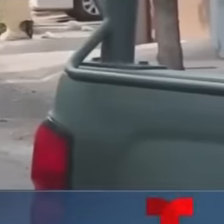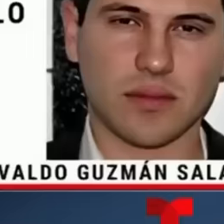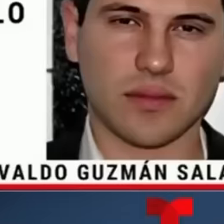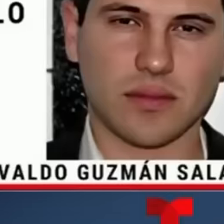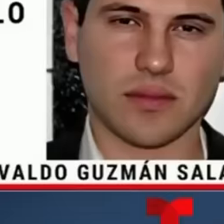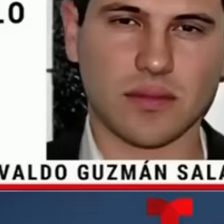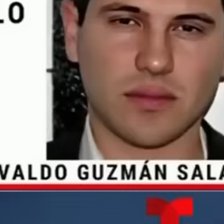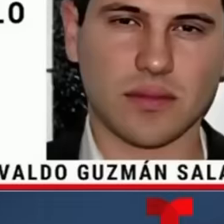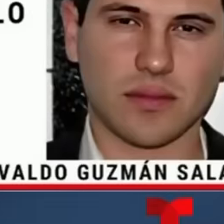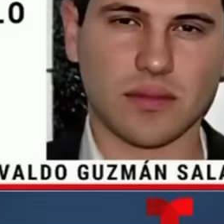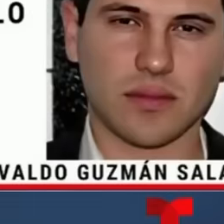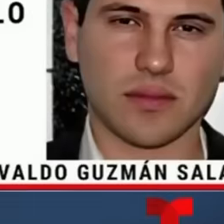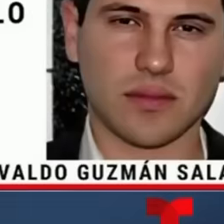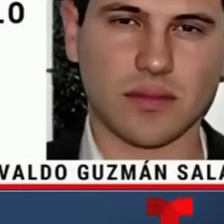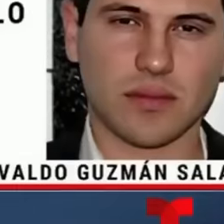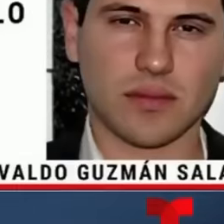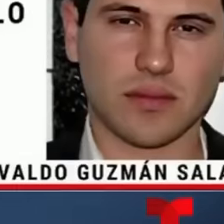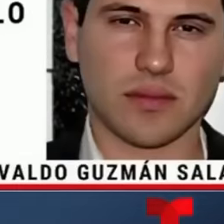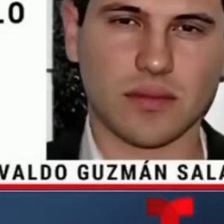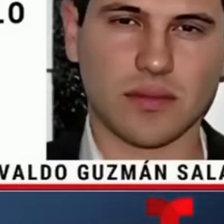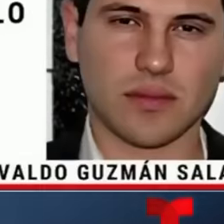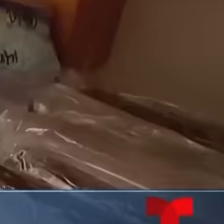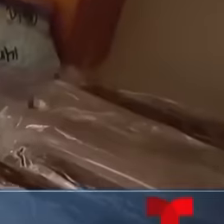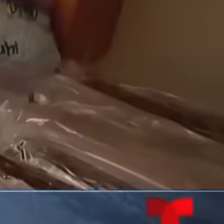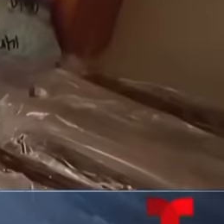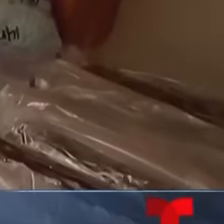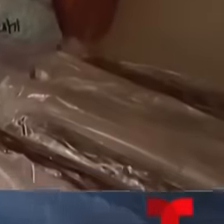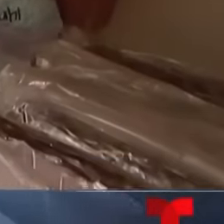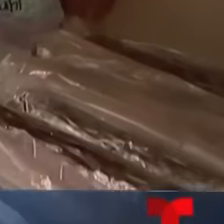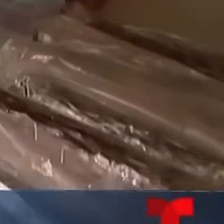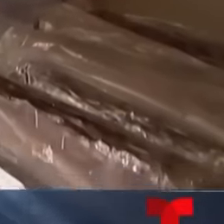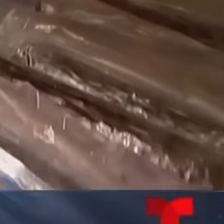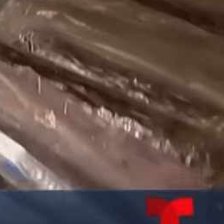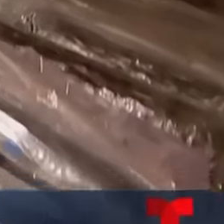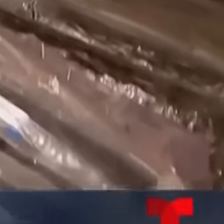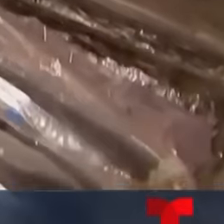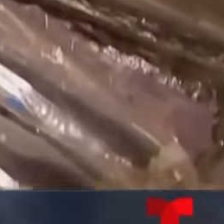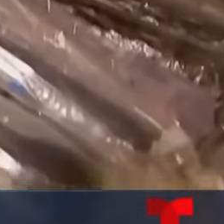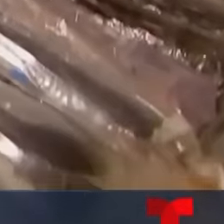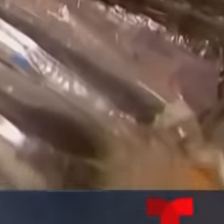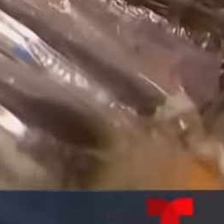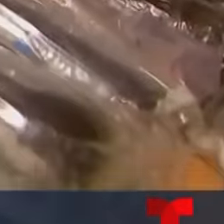ESTADOS UNIDOS QUE BUSCAN DETENER LA ORGANIZACIÓN MÁS LONGEVA DEL NARCOTRÁFICO QUE O OPERA EN MÉXICO.